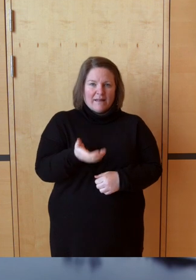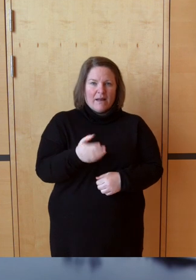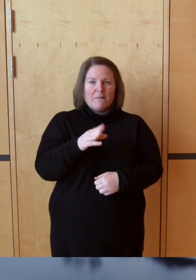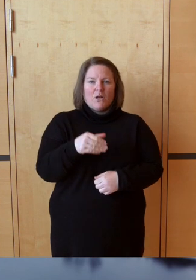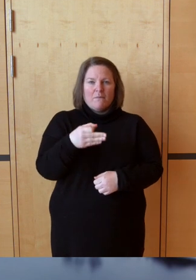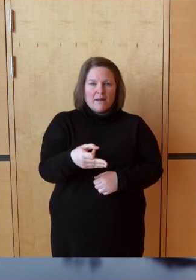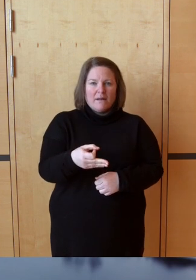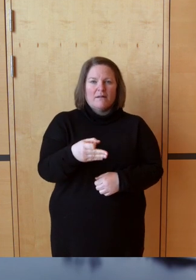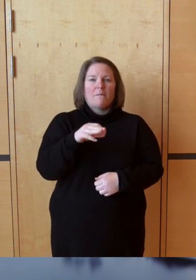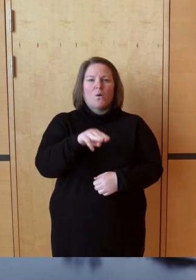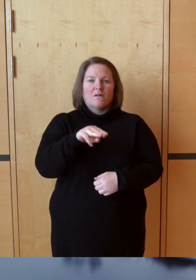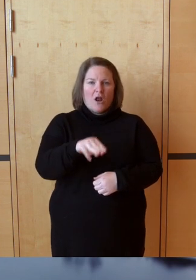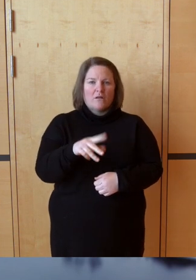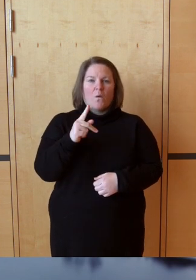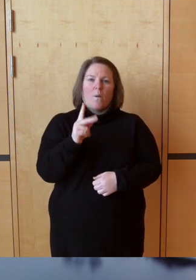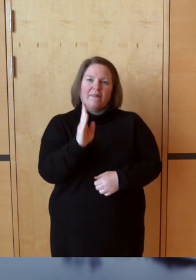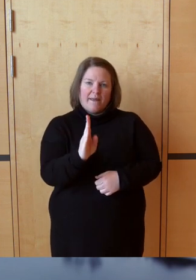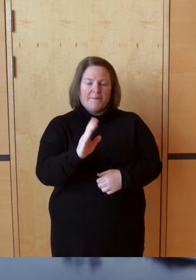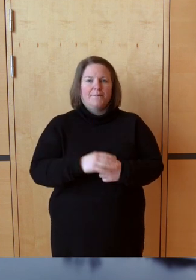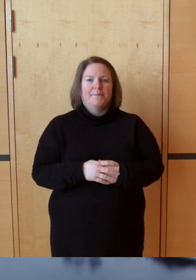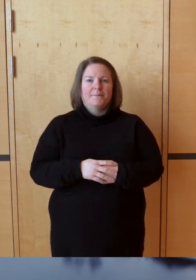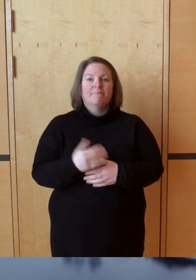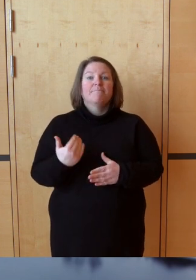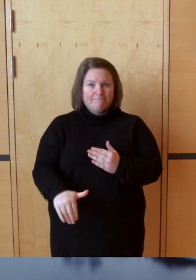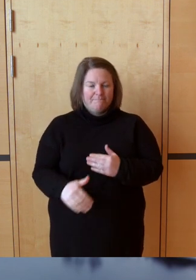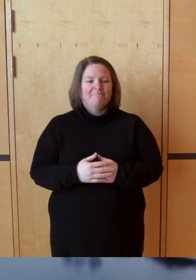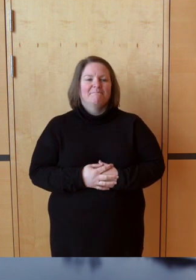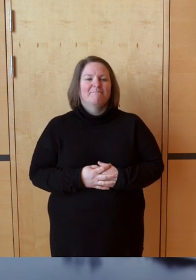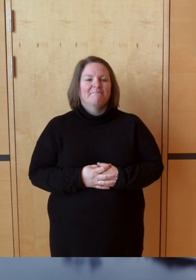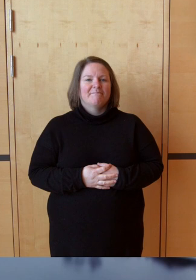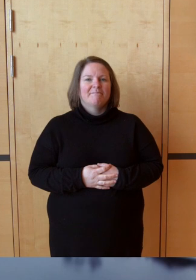Moderaterna och Kristdemokraterna Slut Tack ska du ha